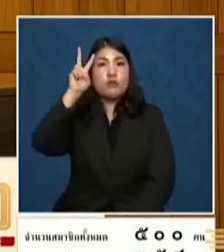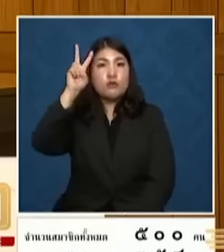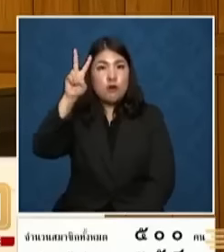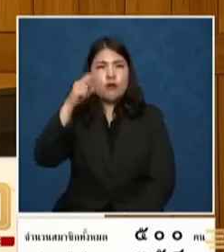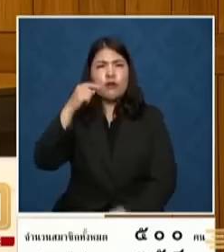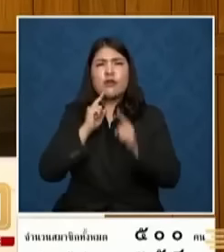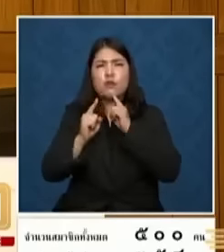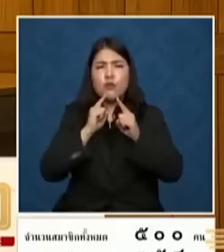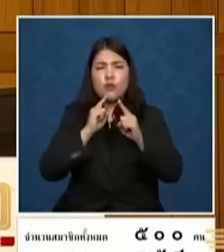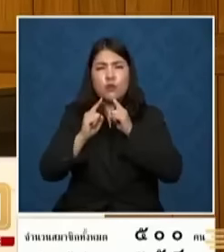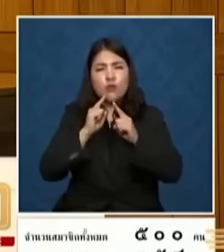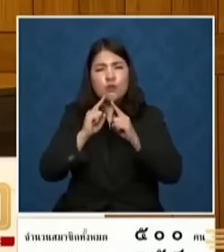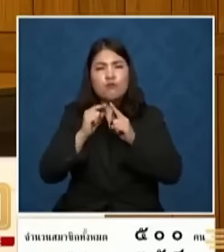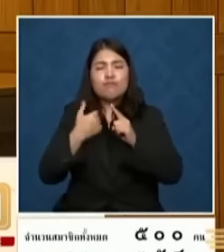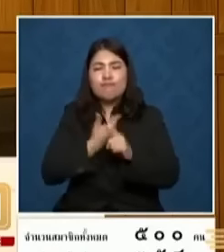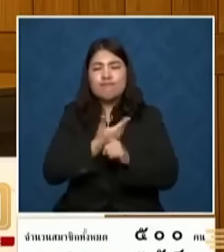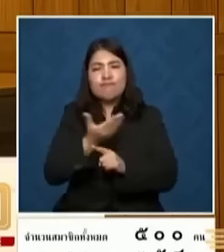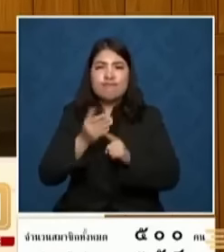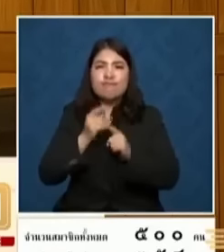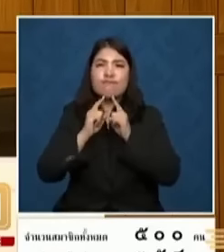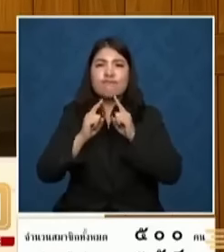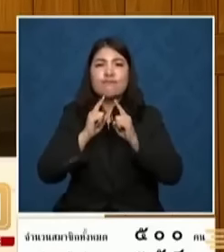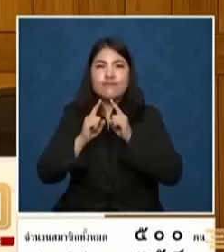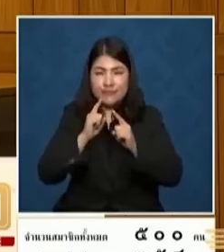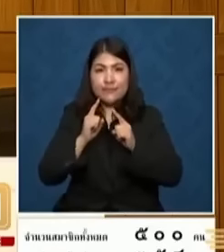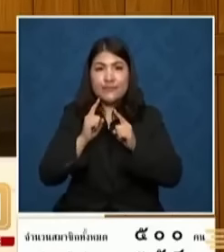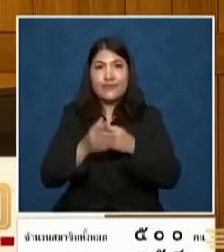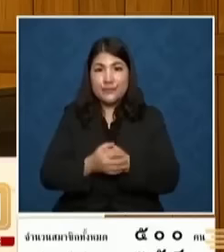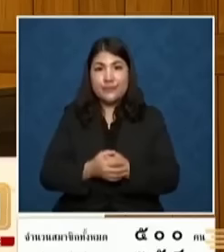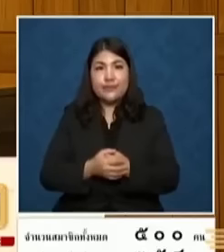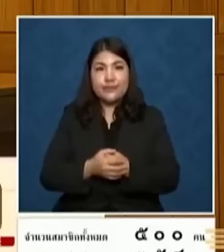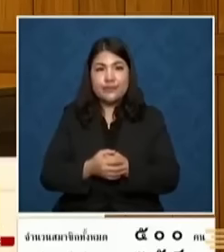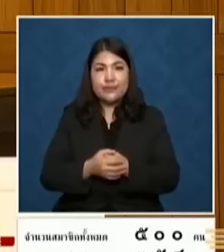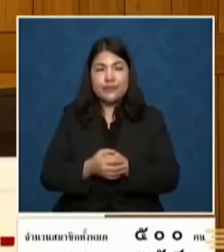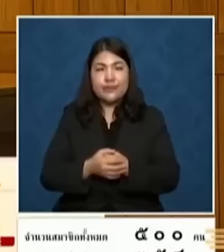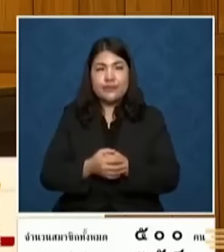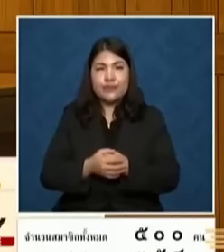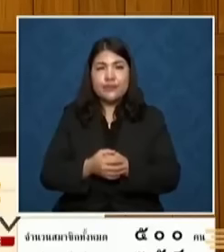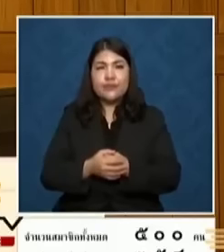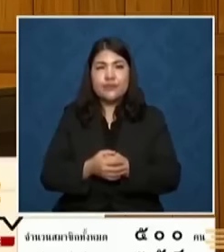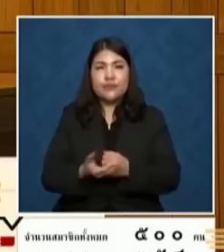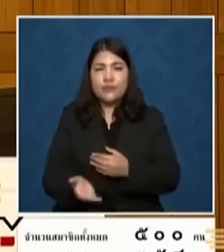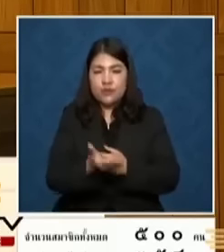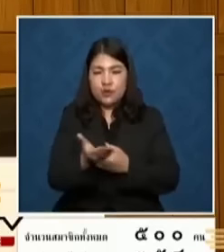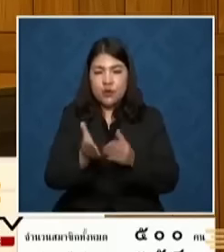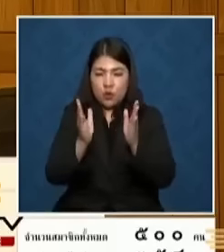พักนักโทษทักษินพรรคโทษเนี่ยไม่ได้ทำตาม ระเบียบราชทัณฑ์ที่ออกสมัยรัฐบาลประยุทธ์